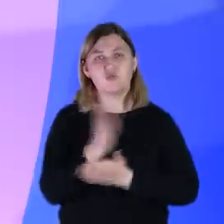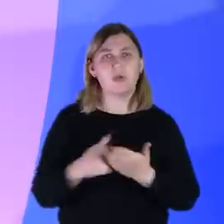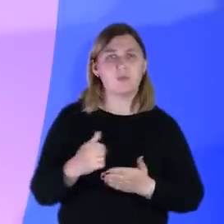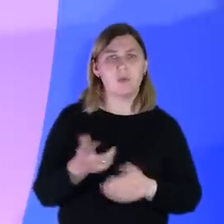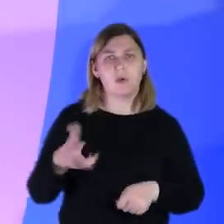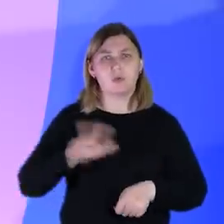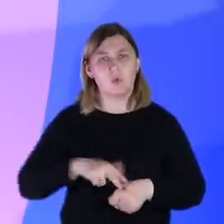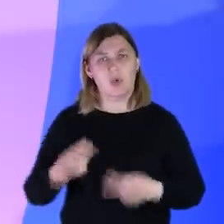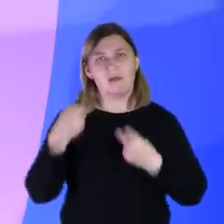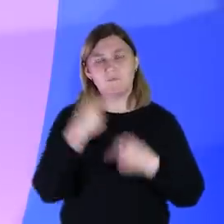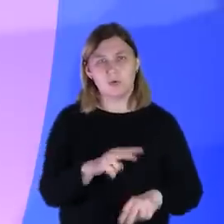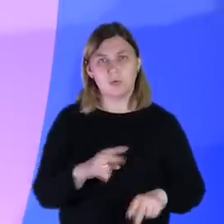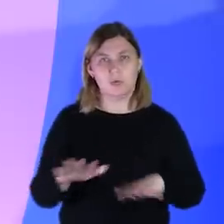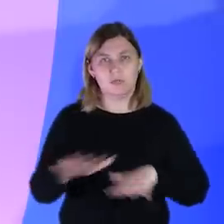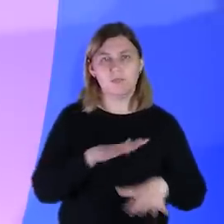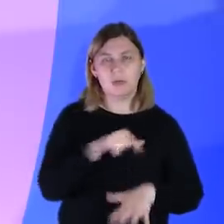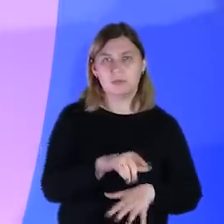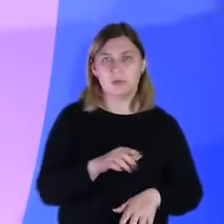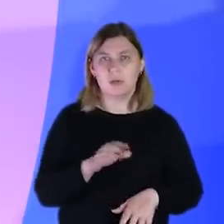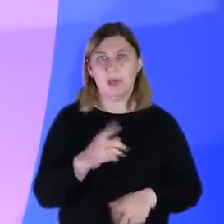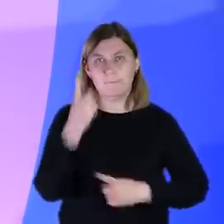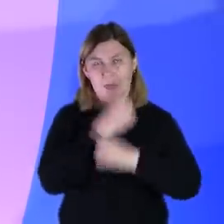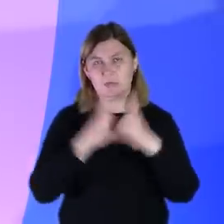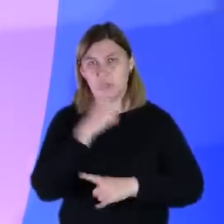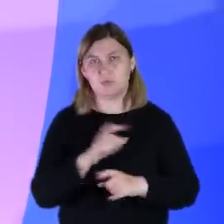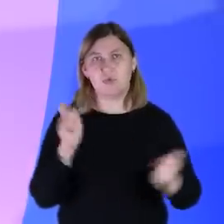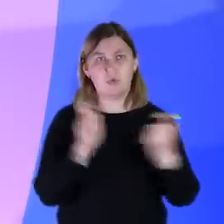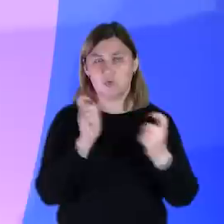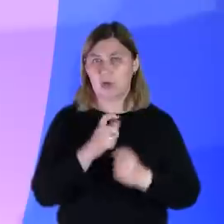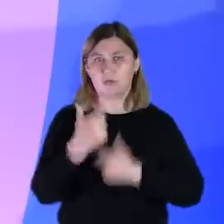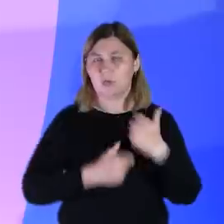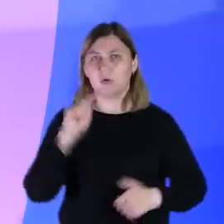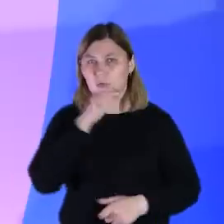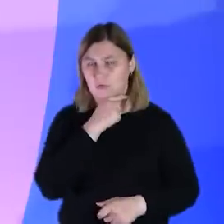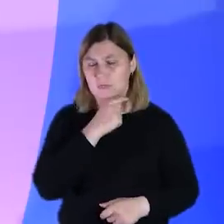która wróciła do miejscowości , - wydawało im się, że sąsiedzi nie zrobią im krzywdy i niestety